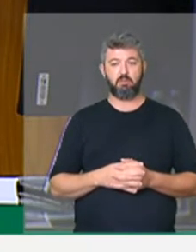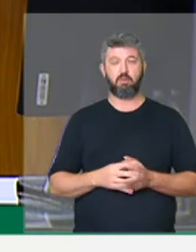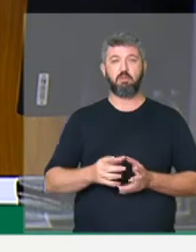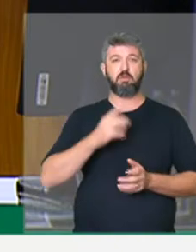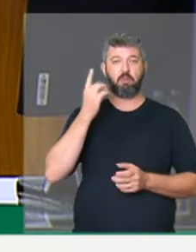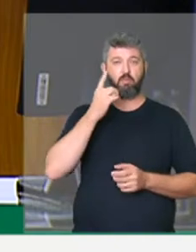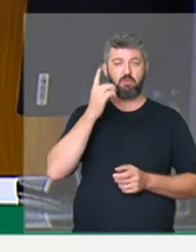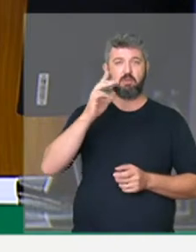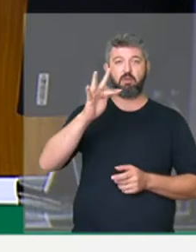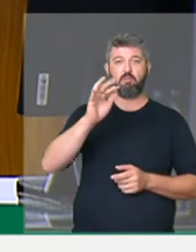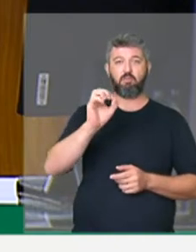INEFICIENTES, TEM FEITO... TRANSFERÊNCIA DE RECURSOS SEM